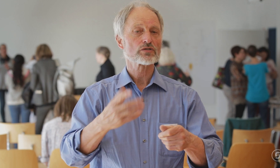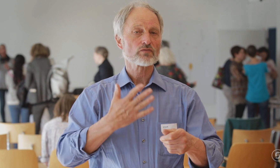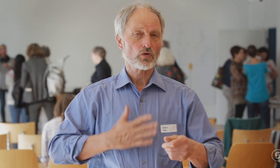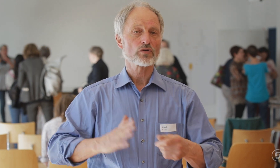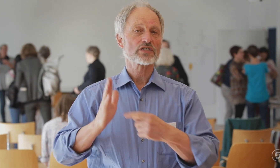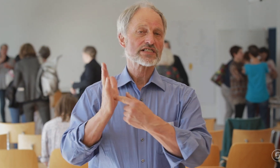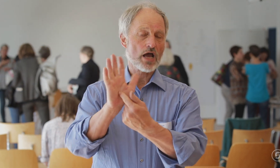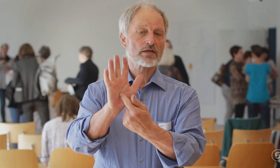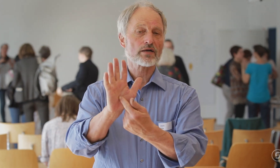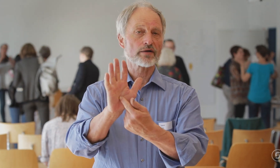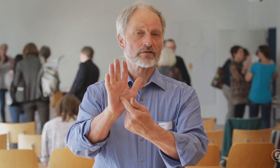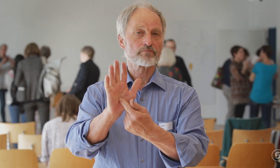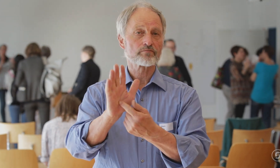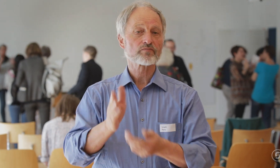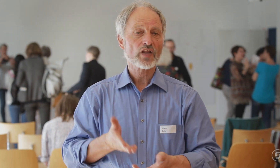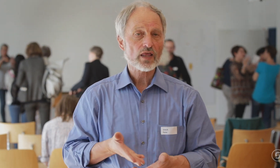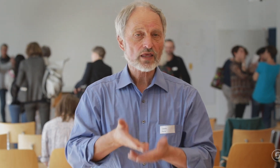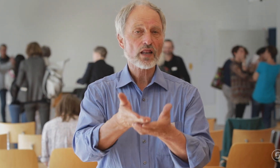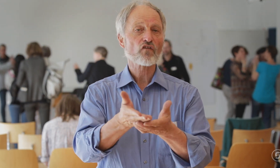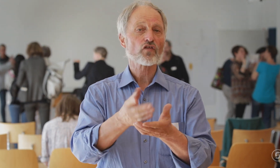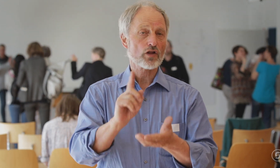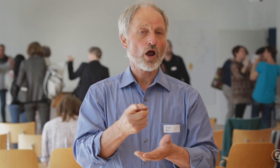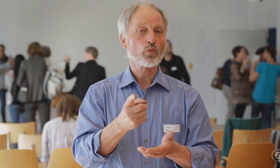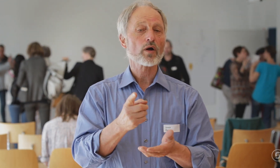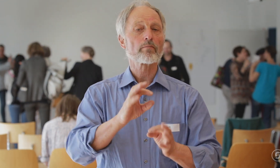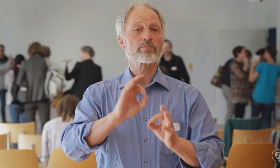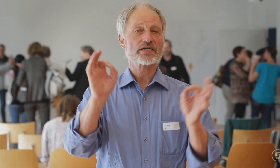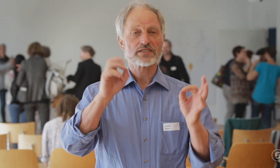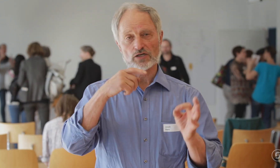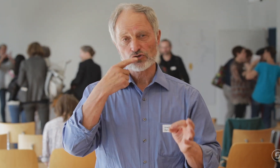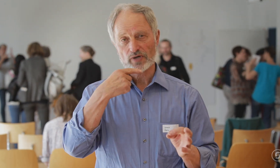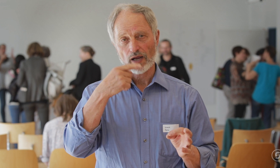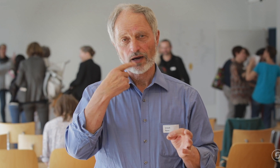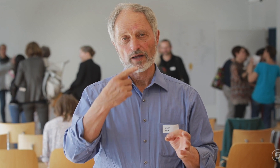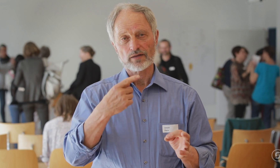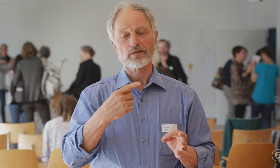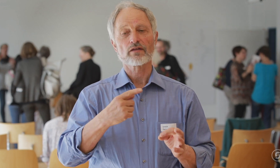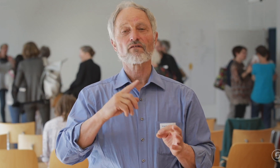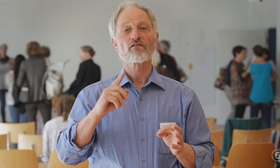Ich möchte zeigen, dass die Gebärdensprache dabei hilft besser zu sprechen.